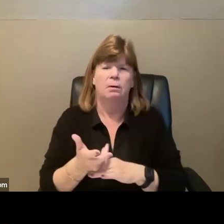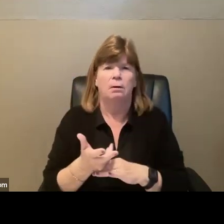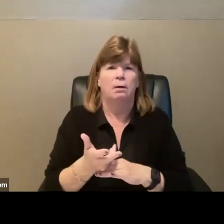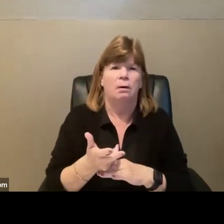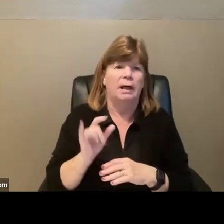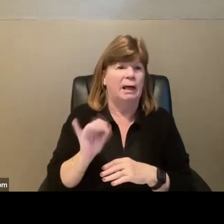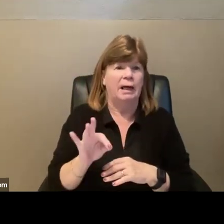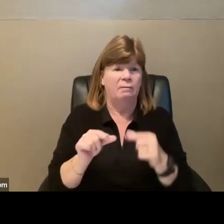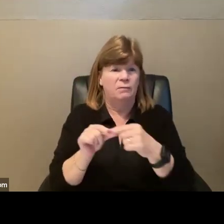la tira falla,